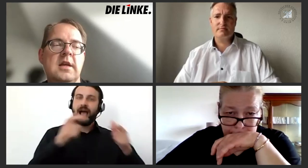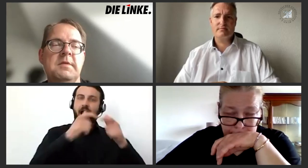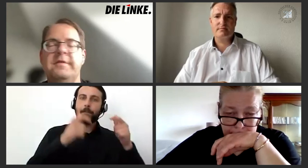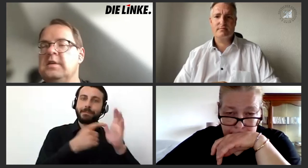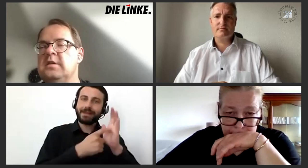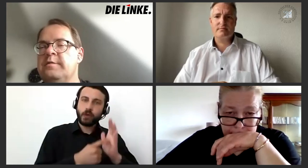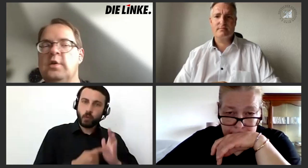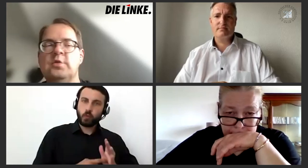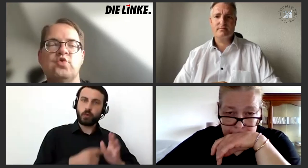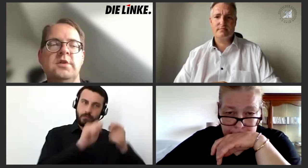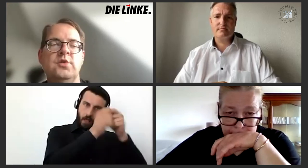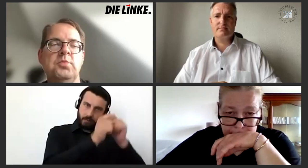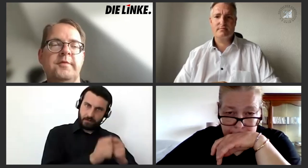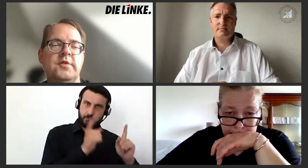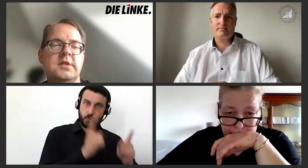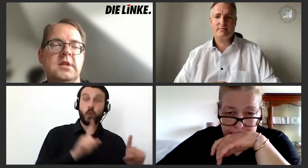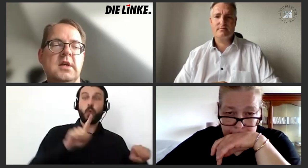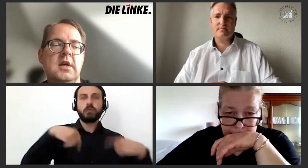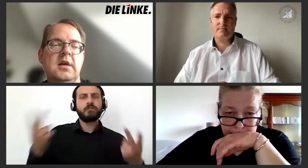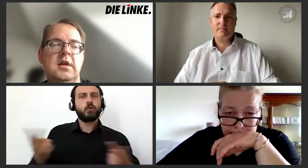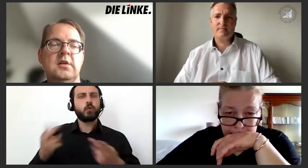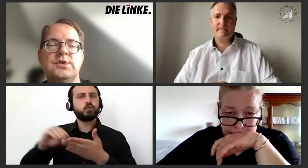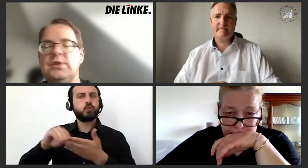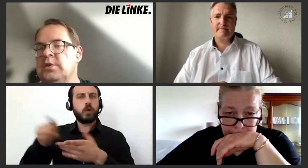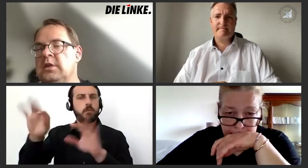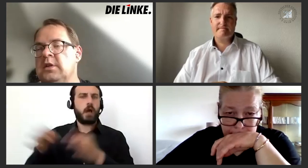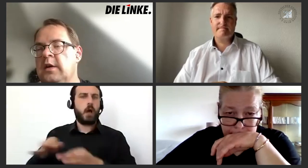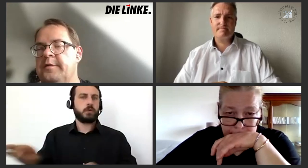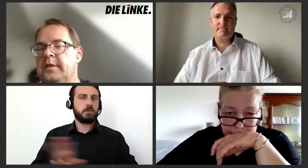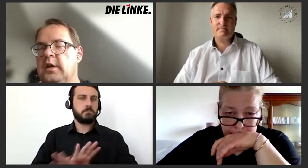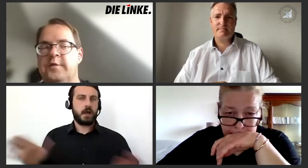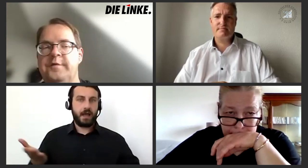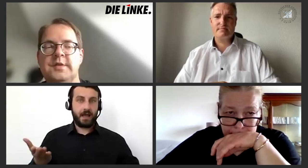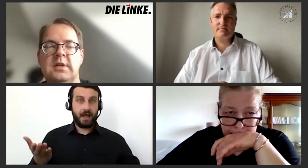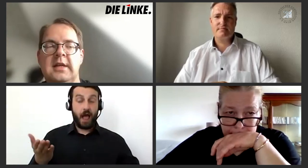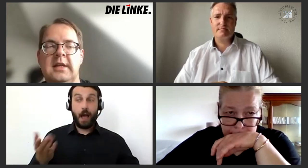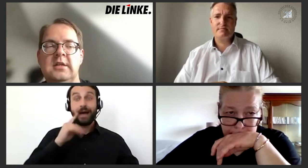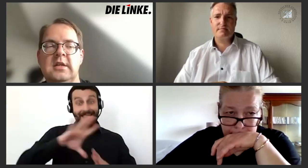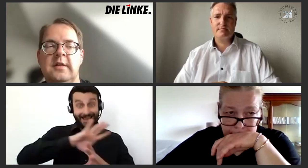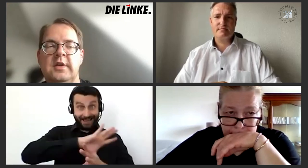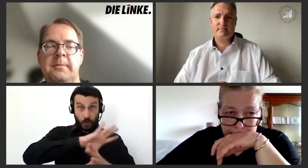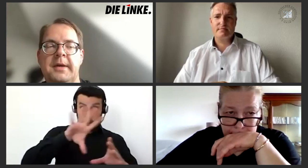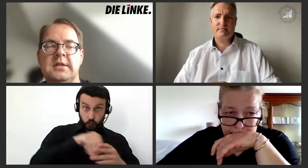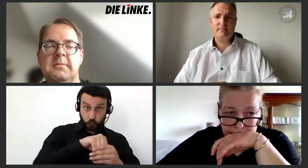werden und dann sind gegebenenfalls Förderschulen überflüssig. Inklusion darf nach Auffassung der